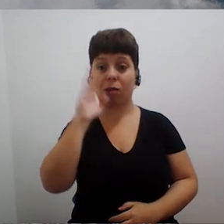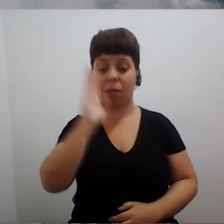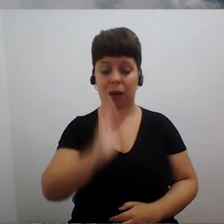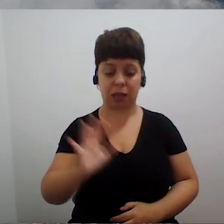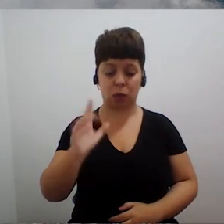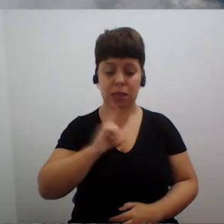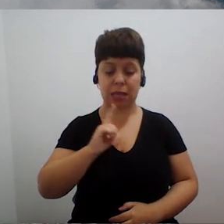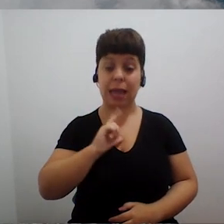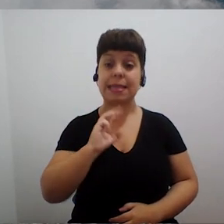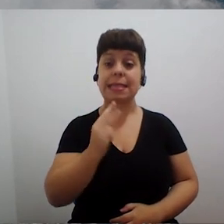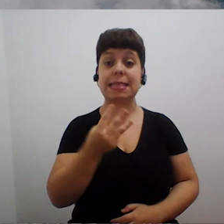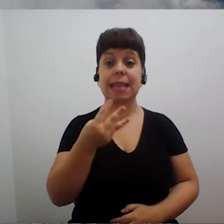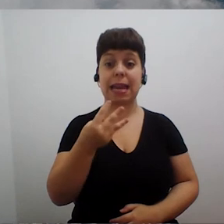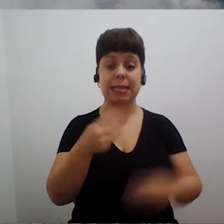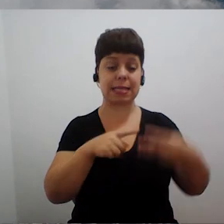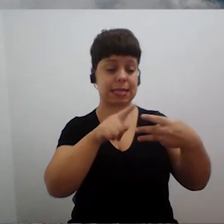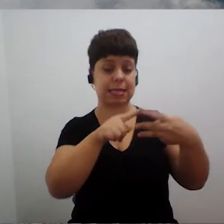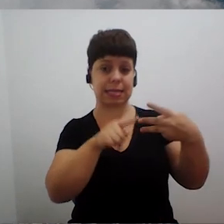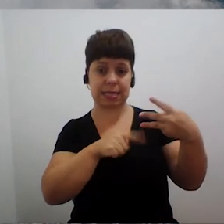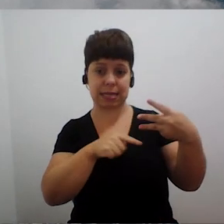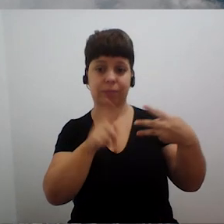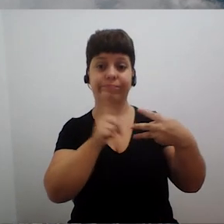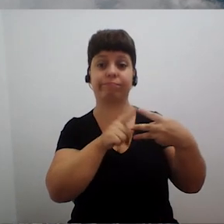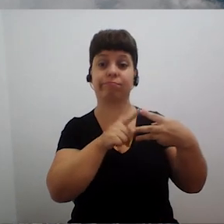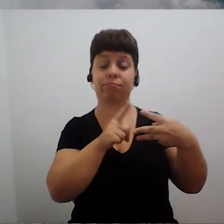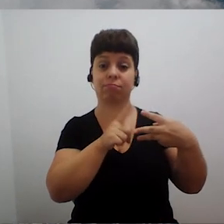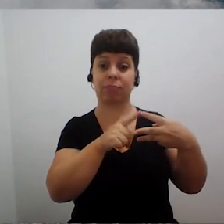Primeiro: afirmar a água como dom divino.